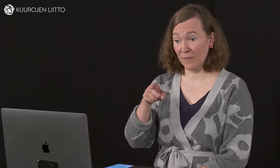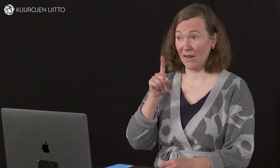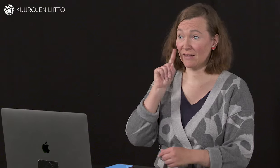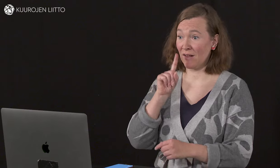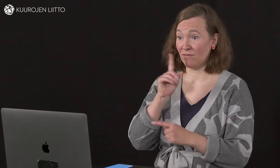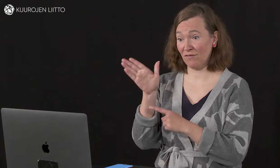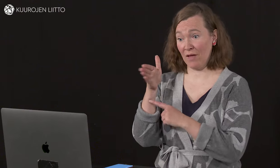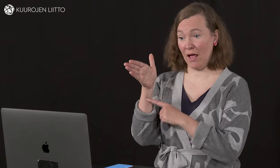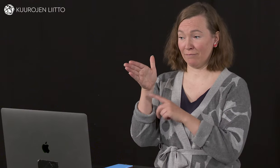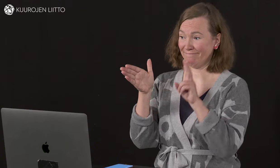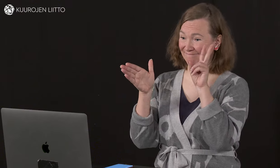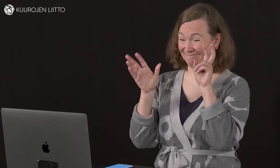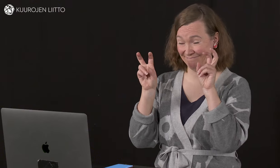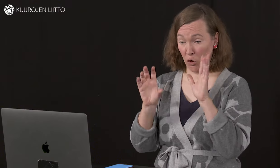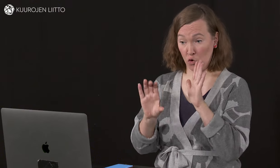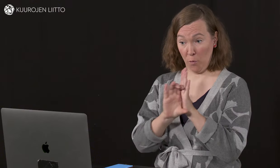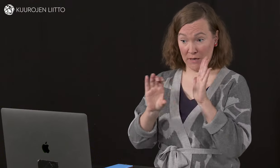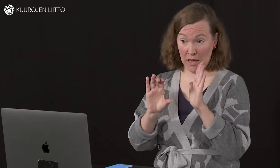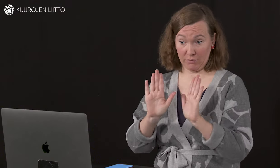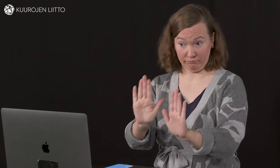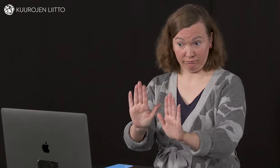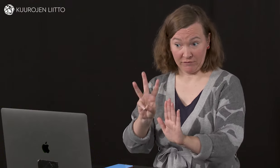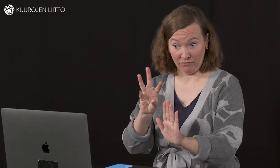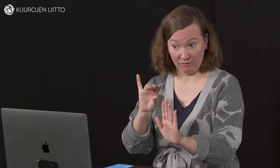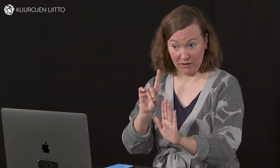WFD omistaa kuurojen lipun tekijänoikeudet, eikö niin?